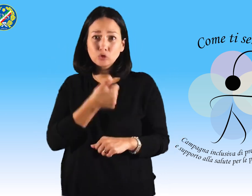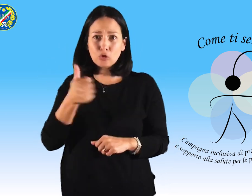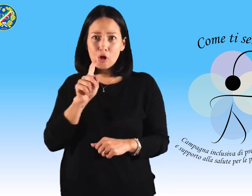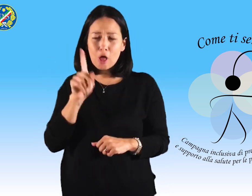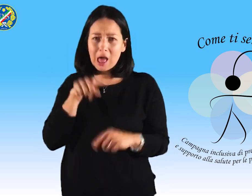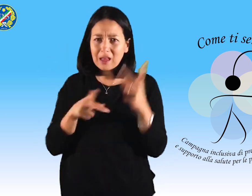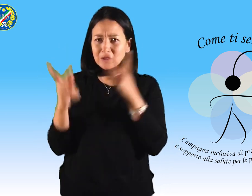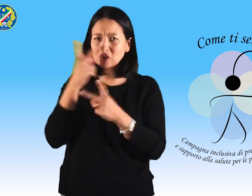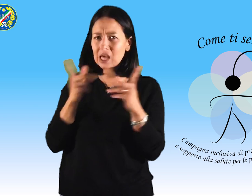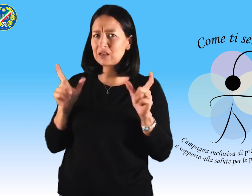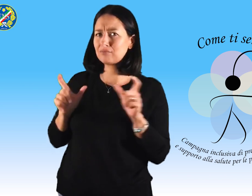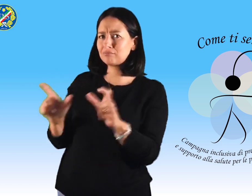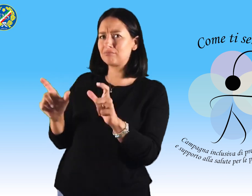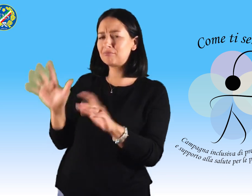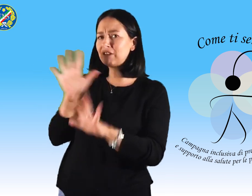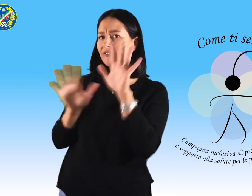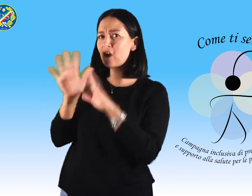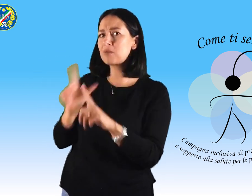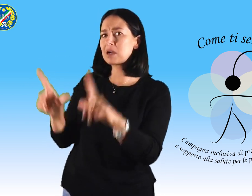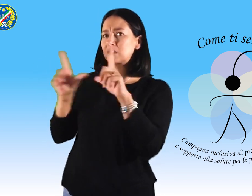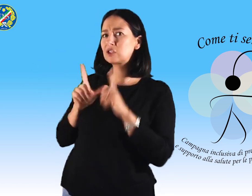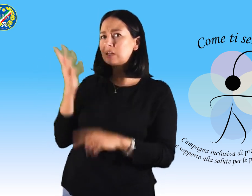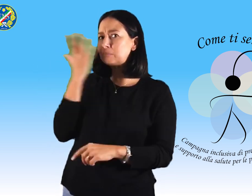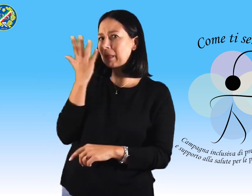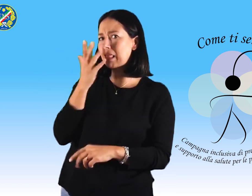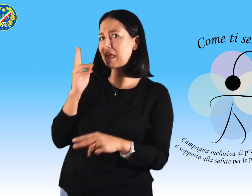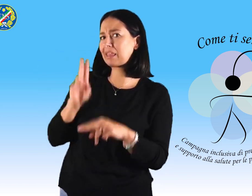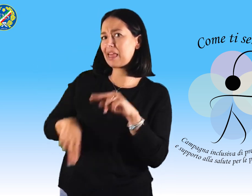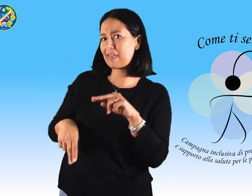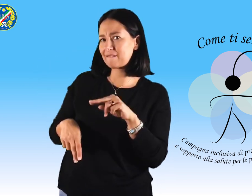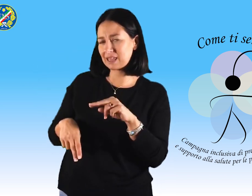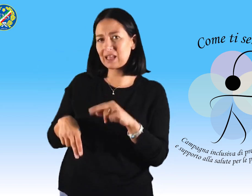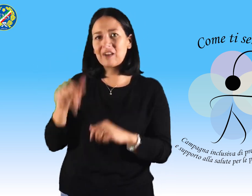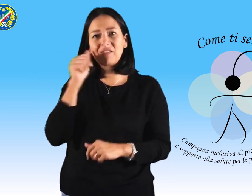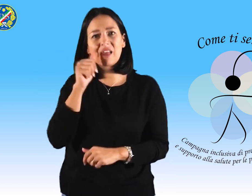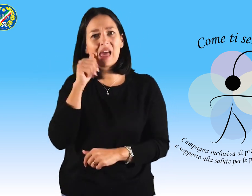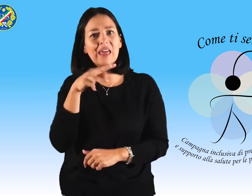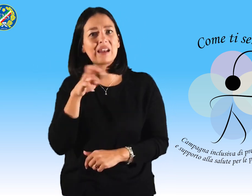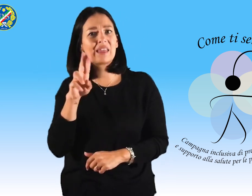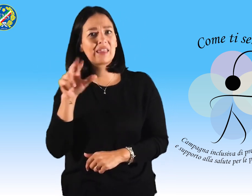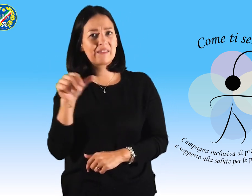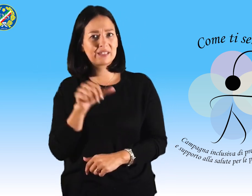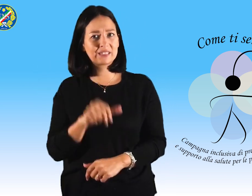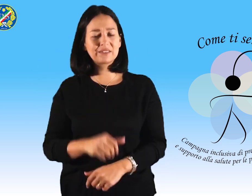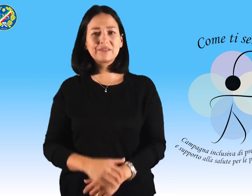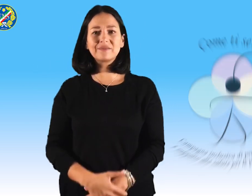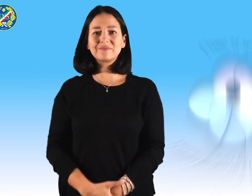e contrastare disinformazione e fake news.